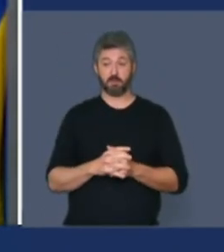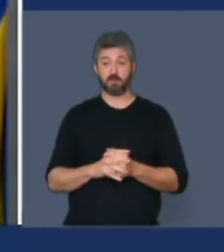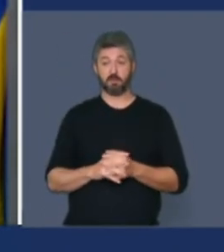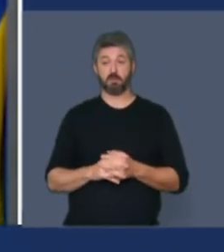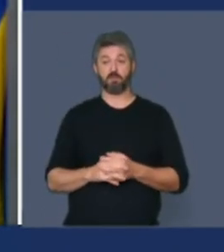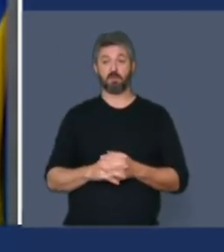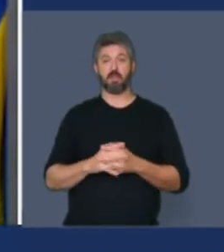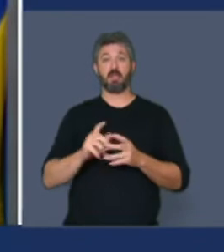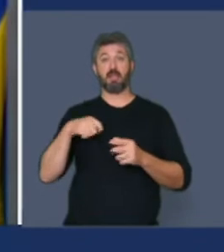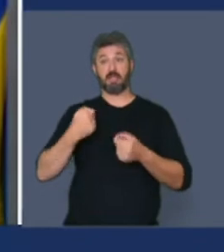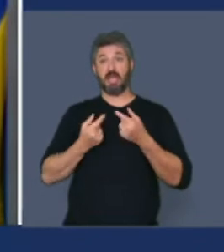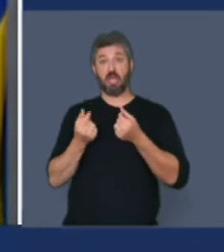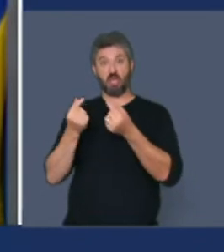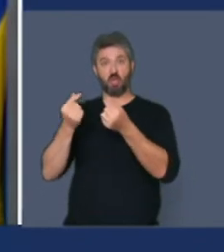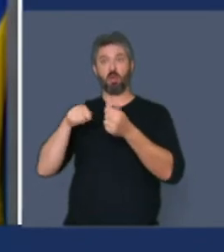DE POSTERGAR AS SUAS CONDENAÇÕES DURANTE 20, 30